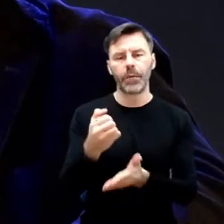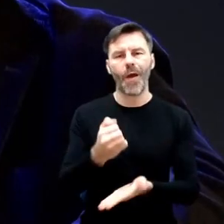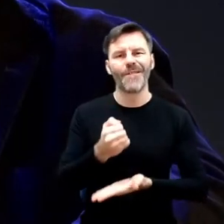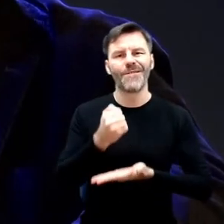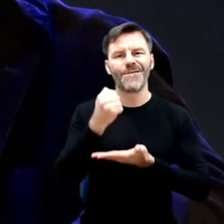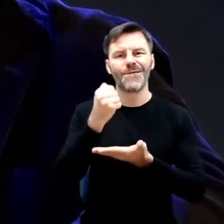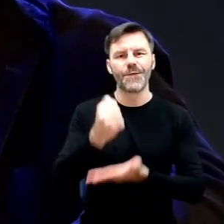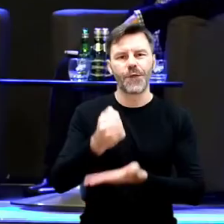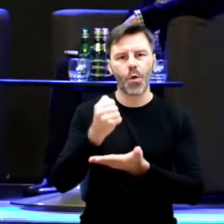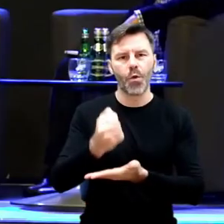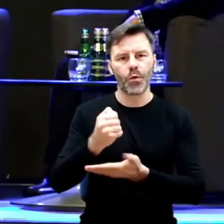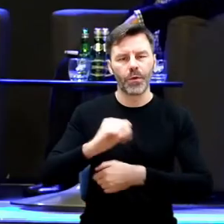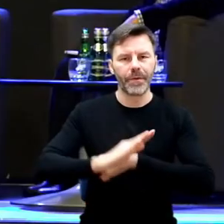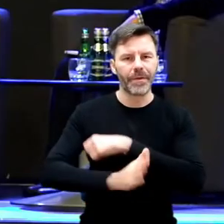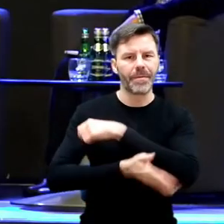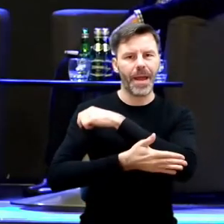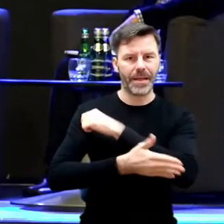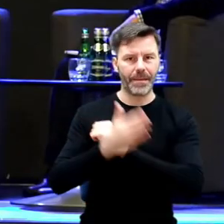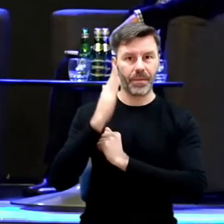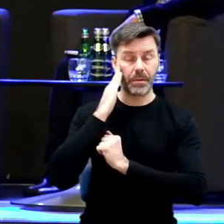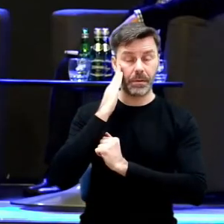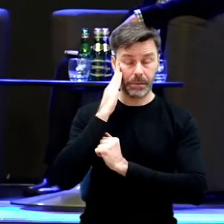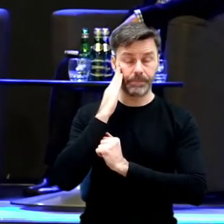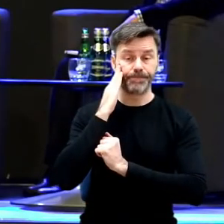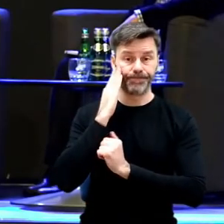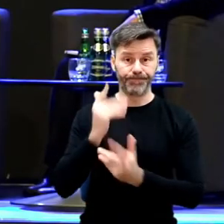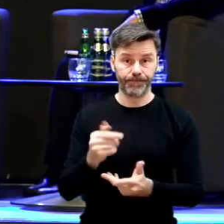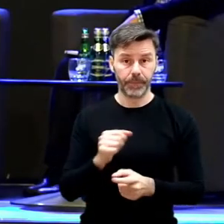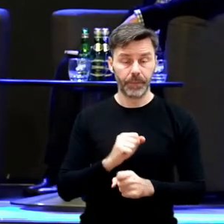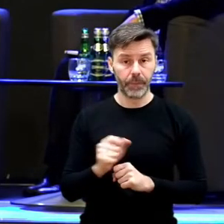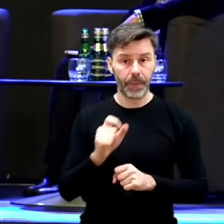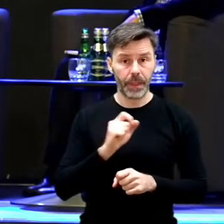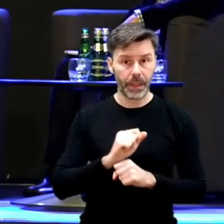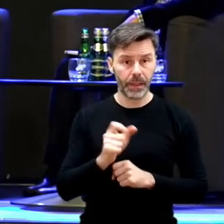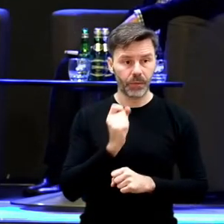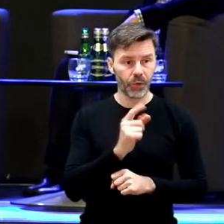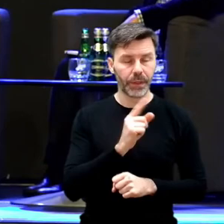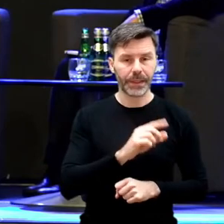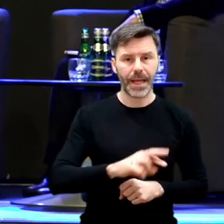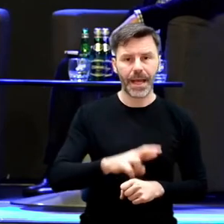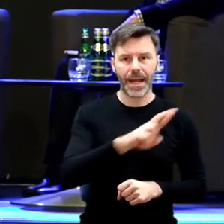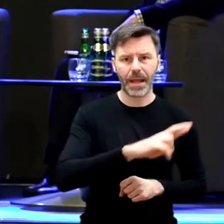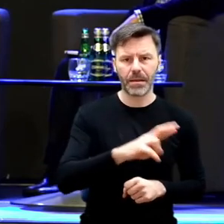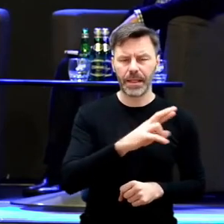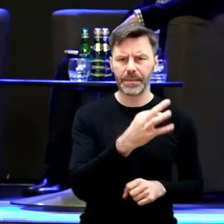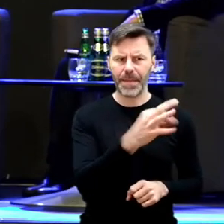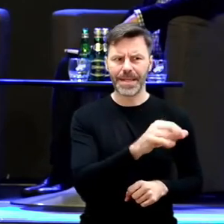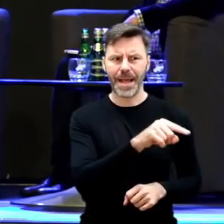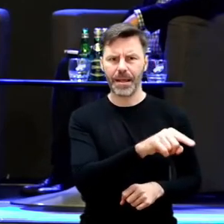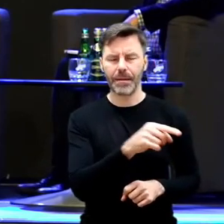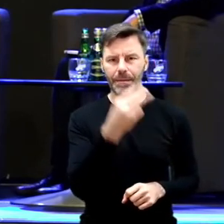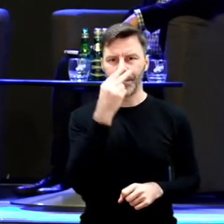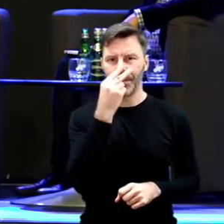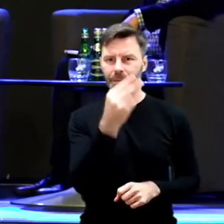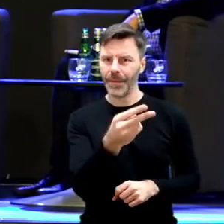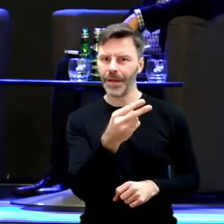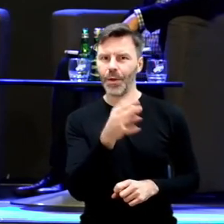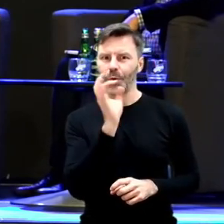ponieważ istnieje specyfika regionalna i patrząc na dobre doświadczenia regionalnych programów operacyjnych,